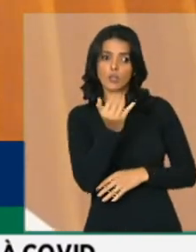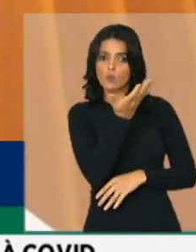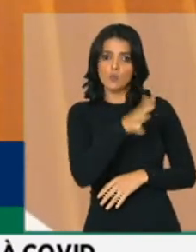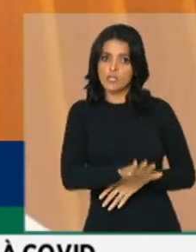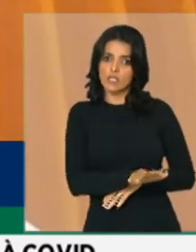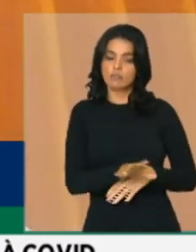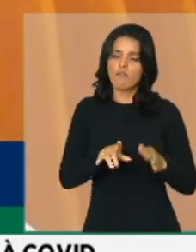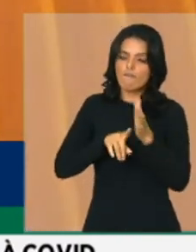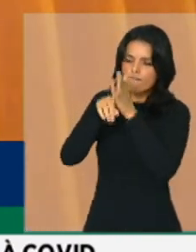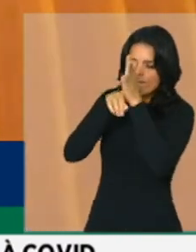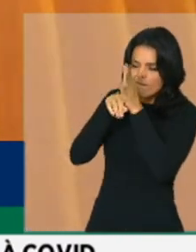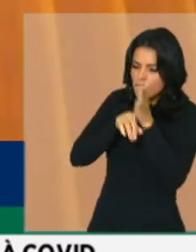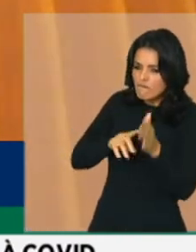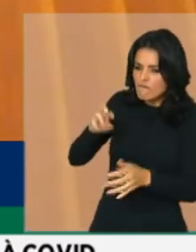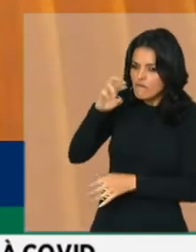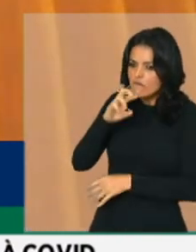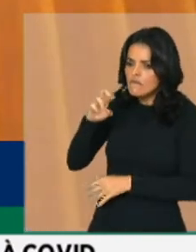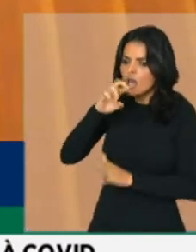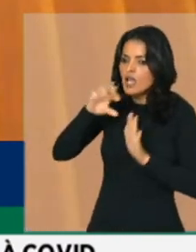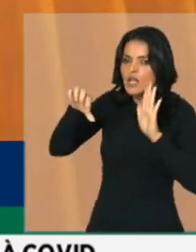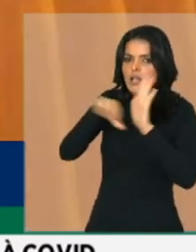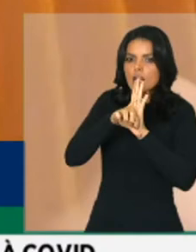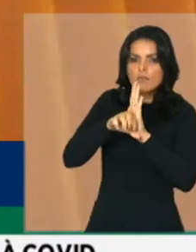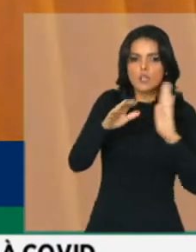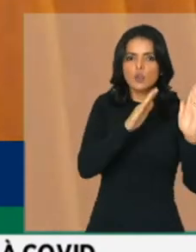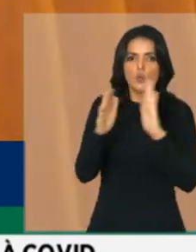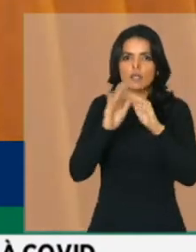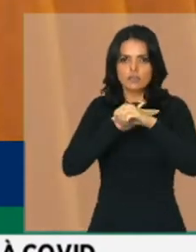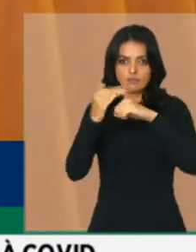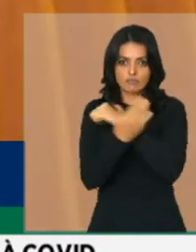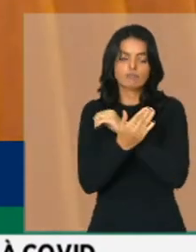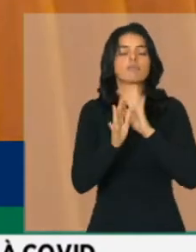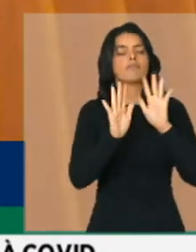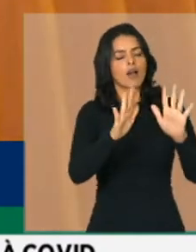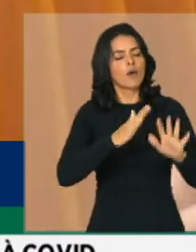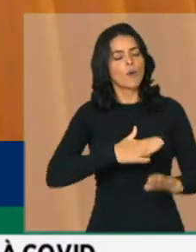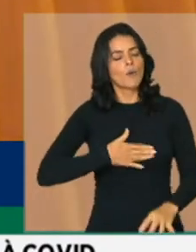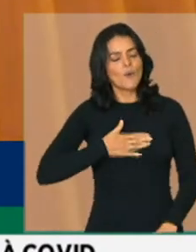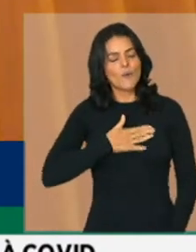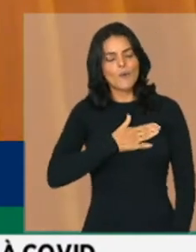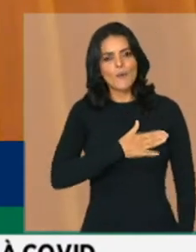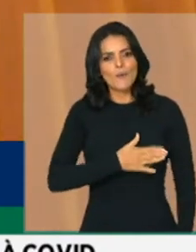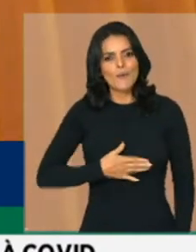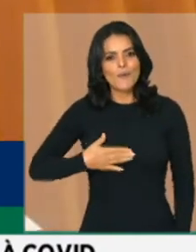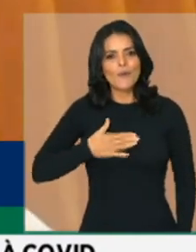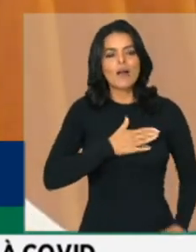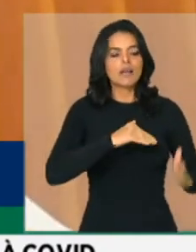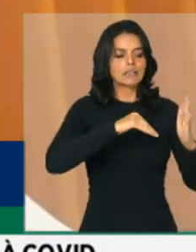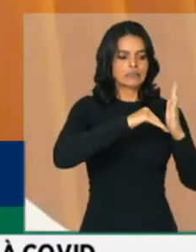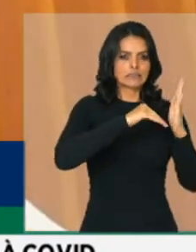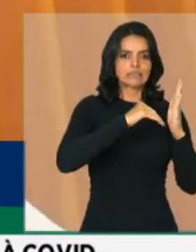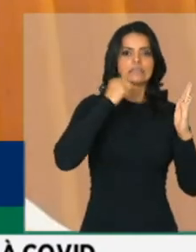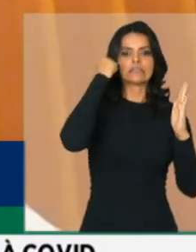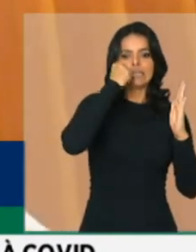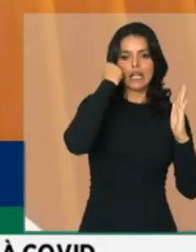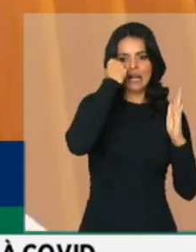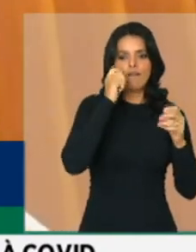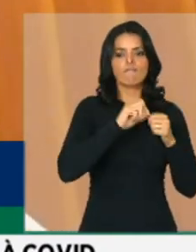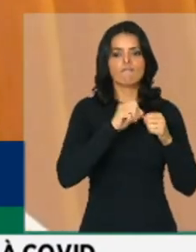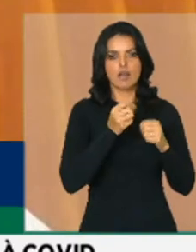LIRA. MAS EU ESPERO QUE V.EXA. COMO PRESIDENTE DA CASA NÃO PERMANEÇA NUMA POSIÇÃO DE OPOSIÇÃO PERMANENTE, GERAL E